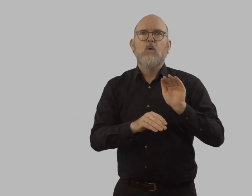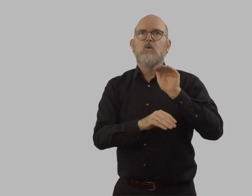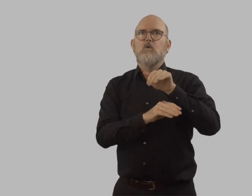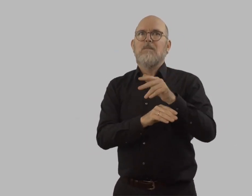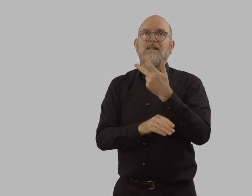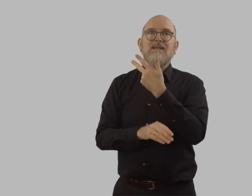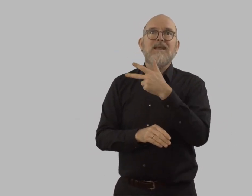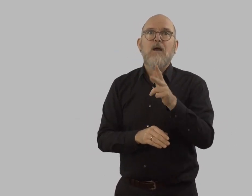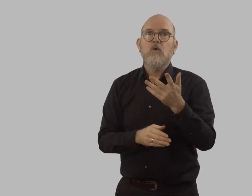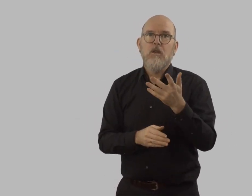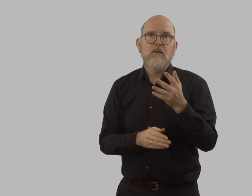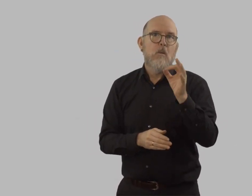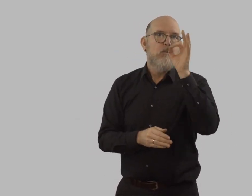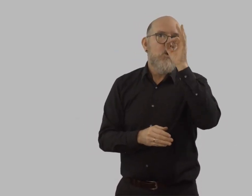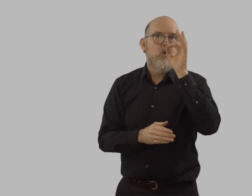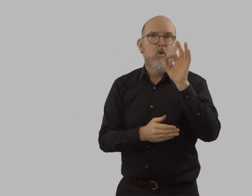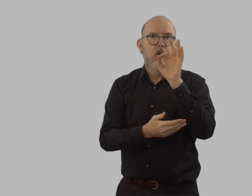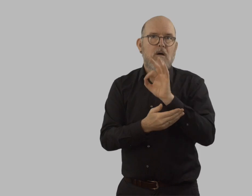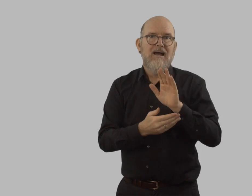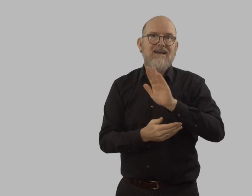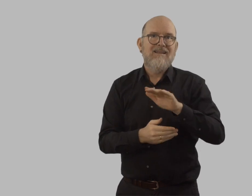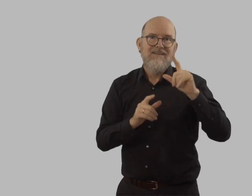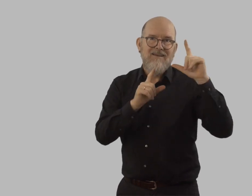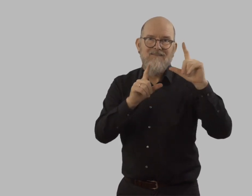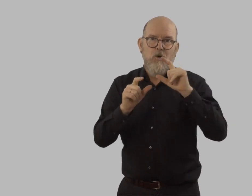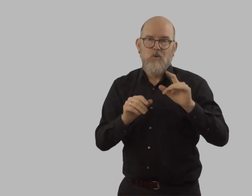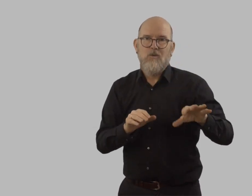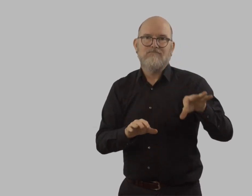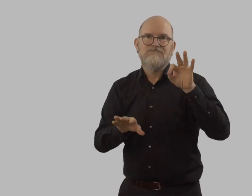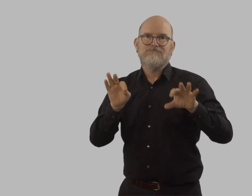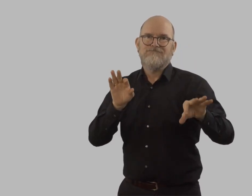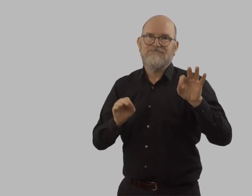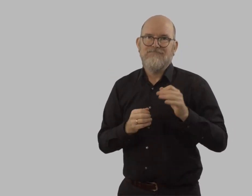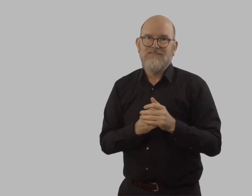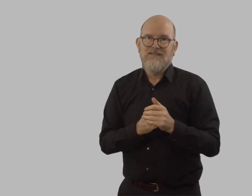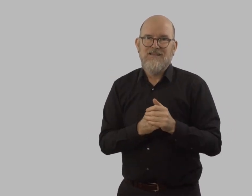über 300 pornografische Kinderfotografien.